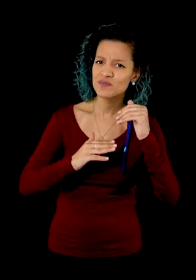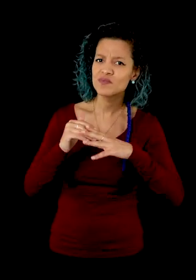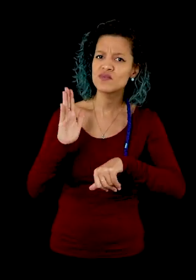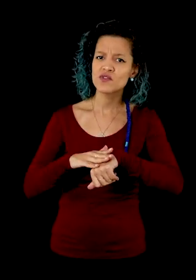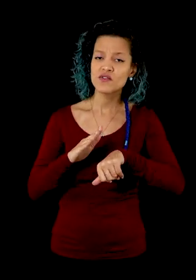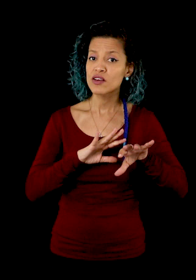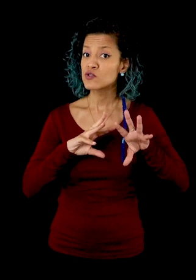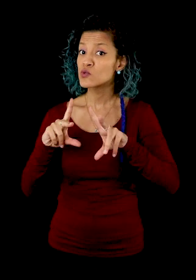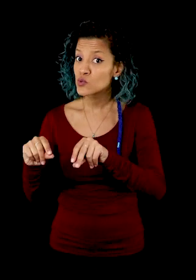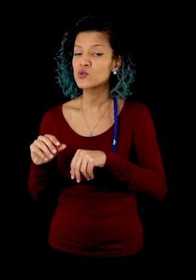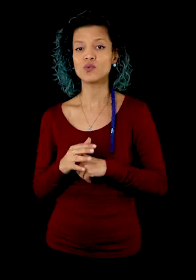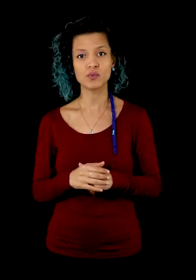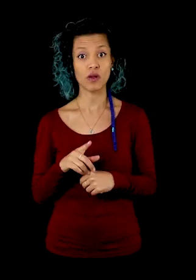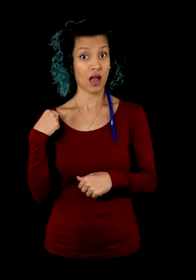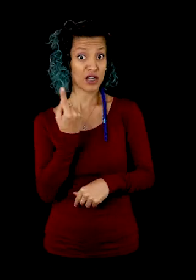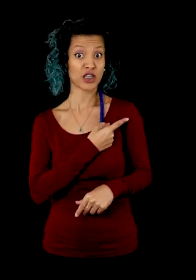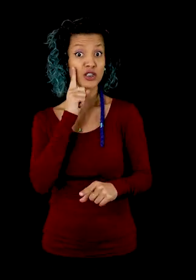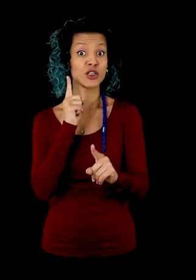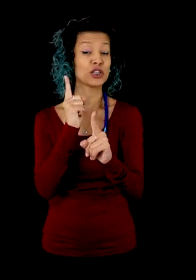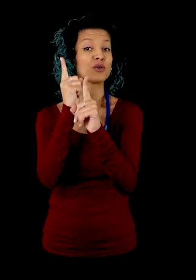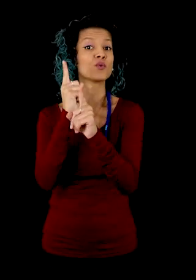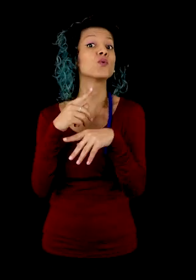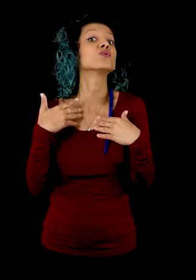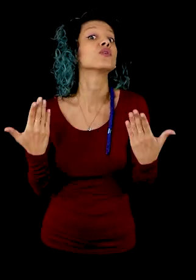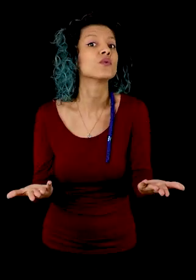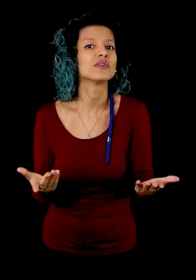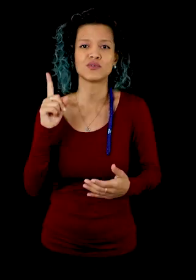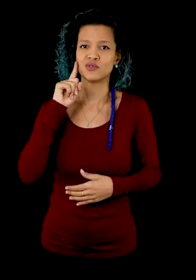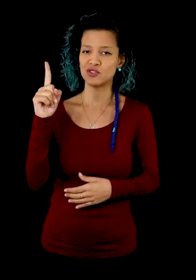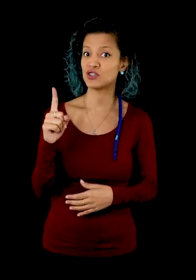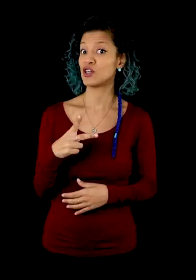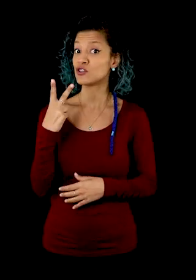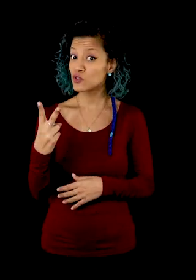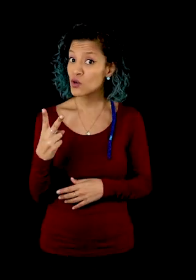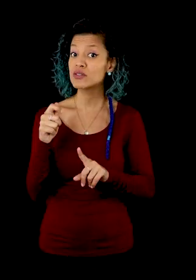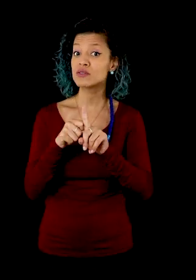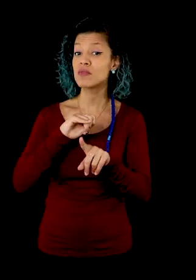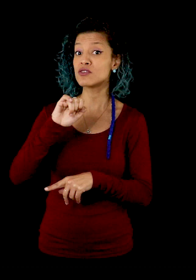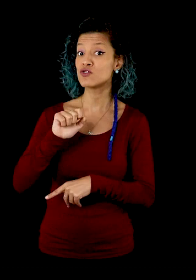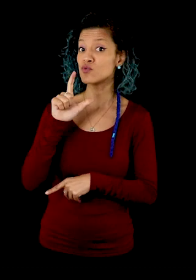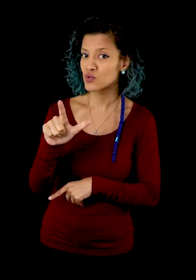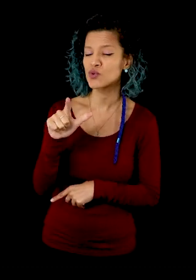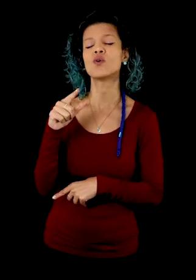A gente se encontra, não se esqueçam, no dia 2 de julho, no canal do Itaú Cultural. A gente vai ter uma live